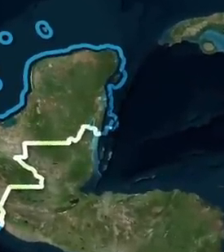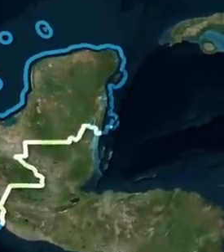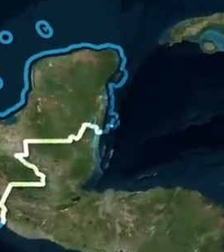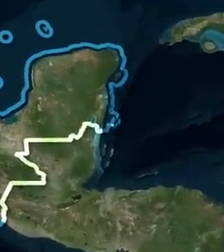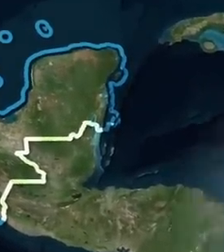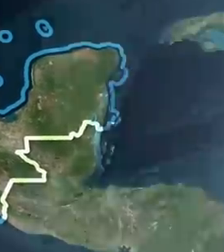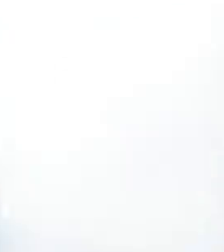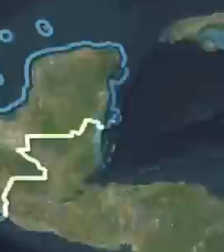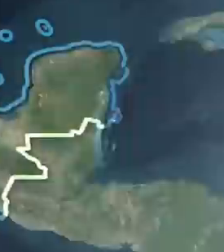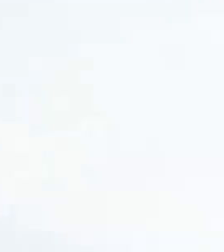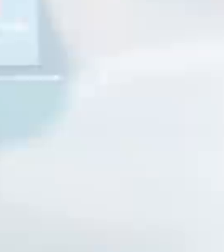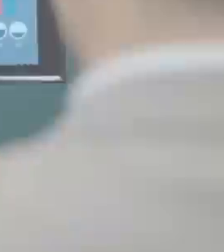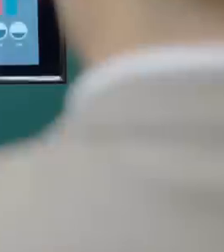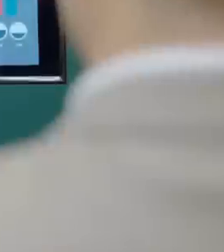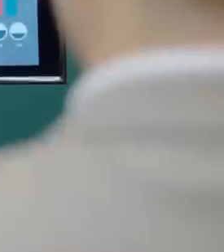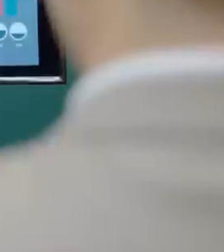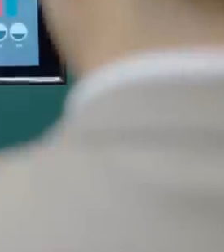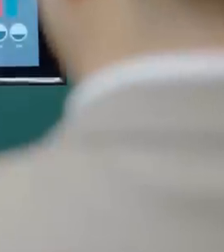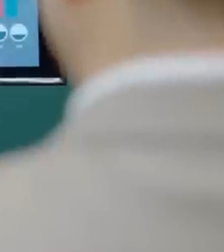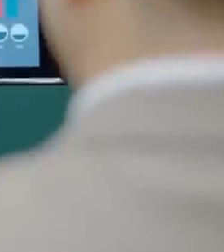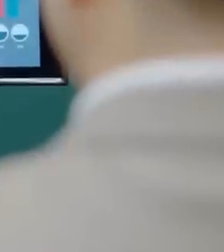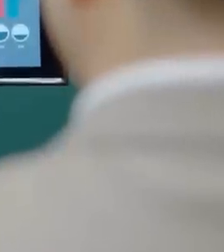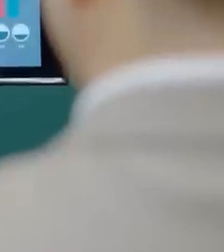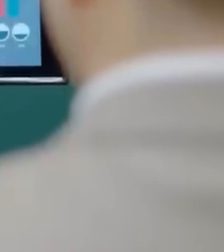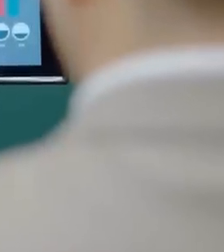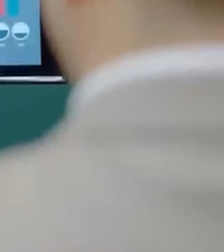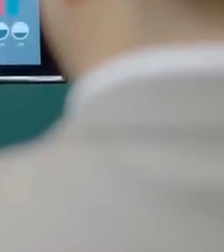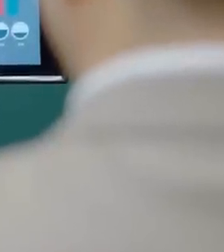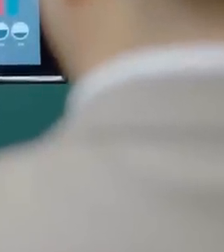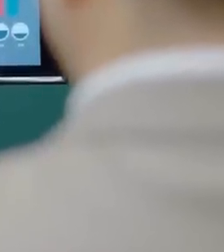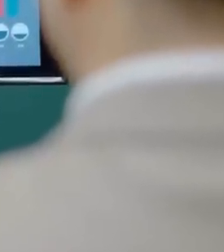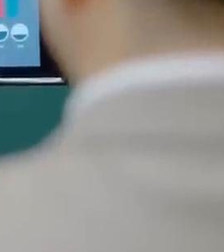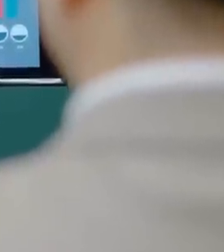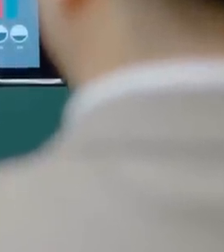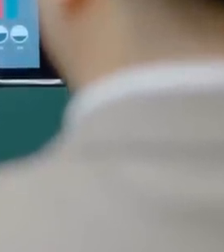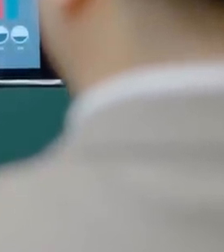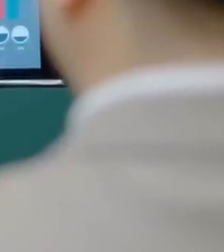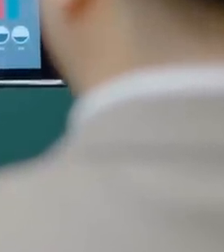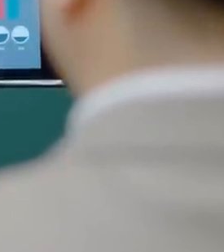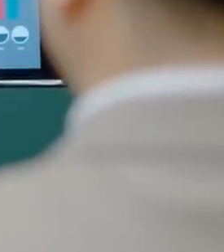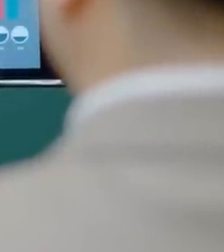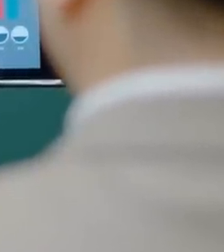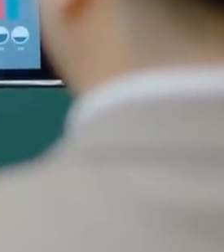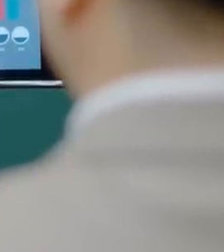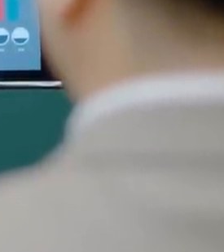que ellos mismos decían que la riqueza debía de ser de arriba hacia abajo Mientras que el